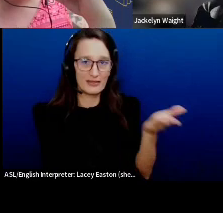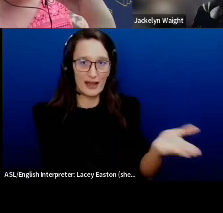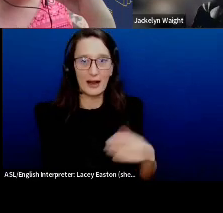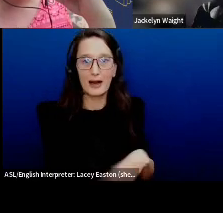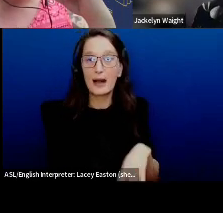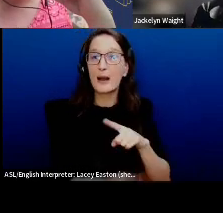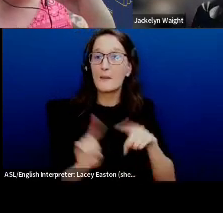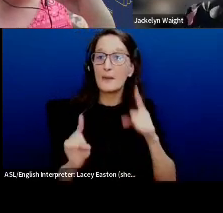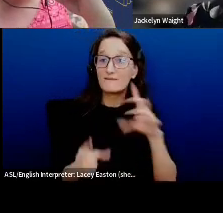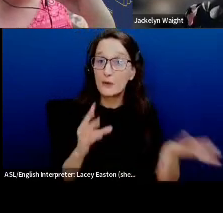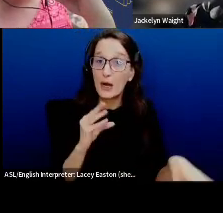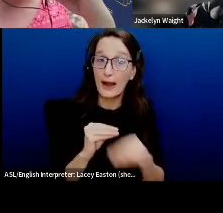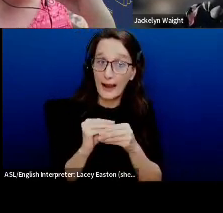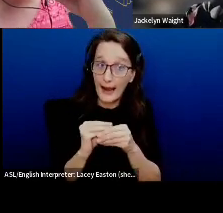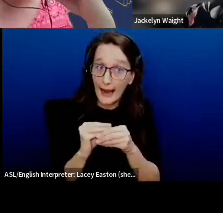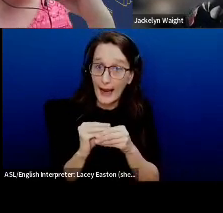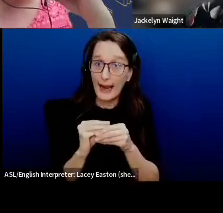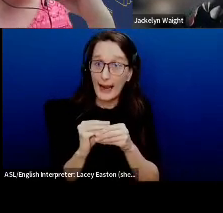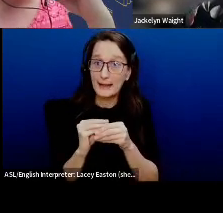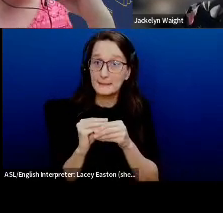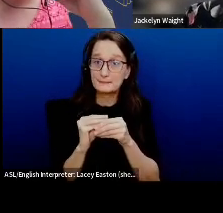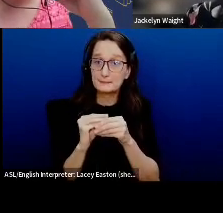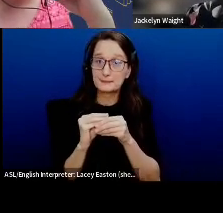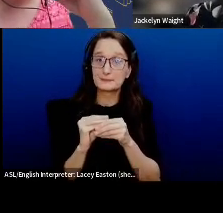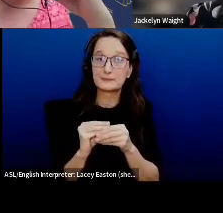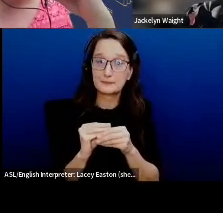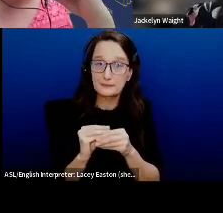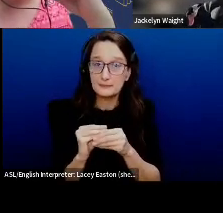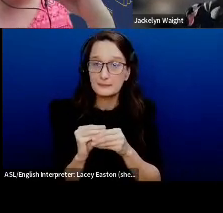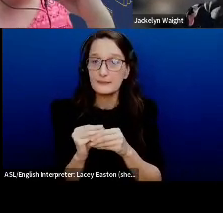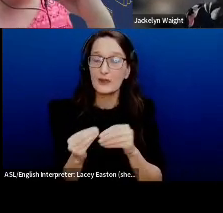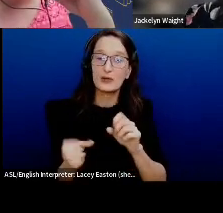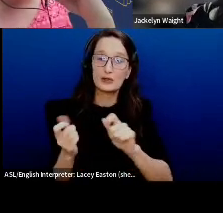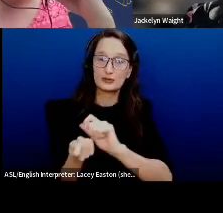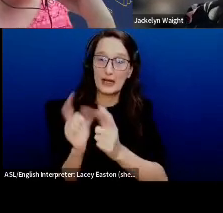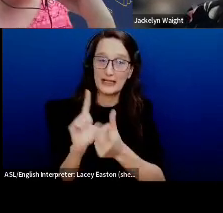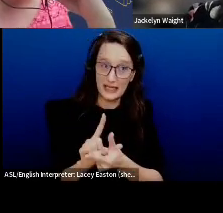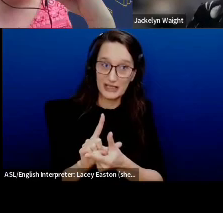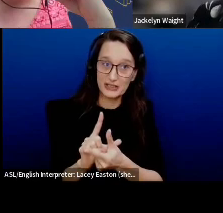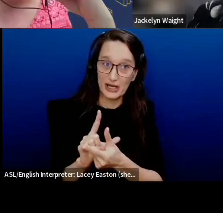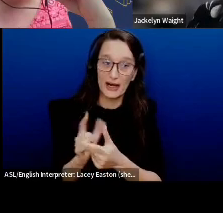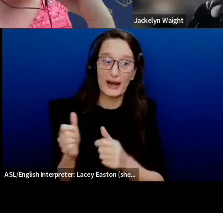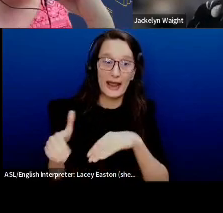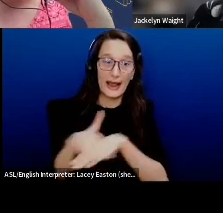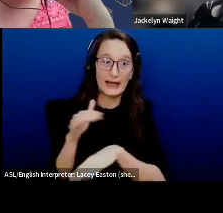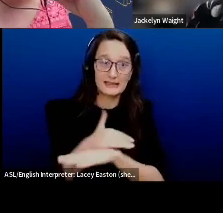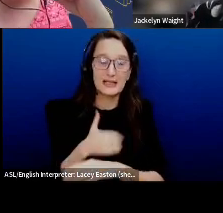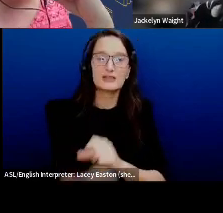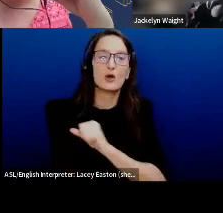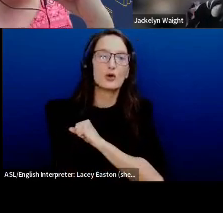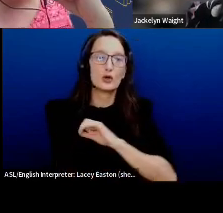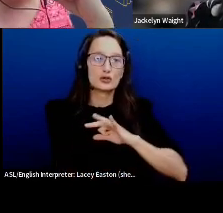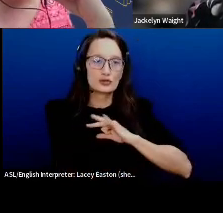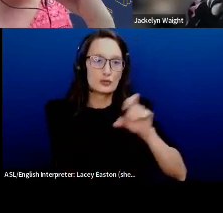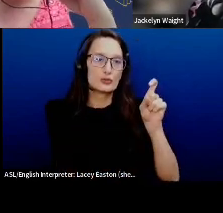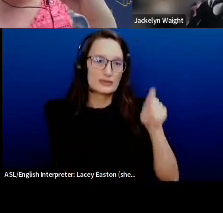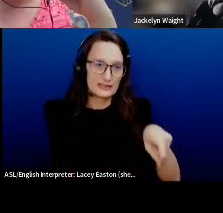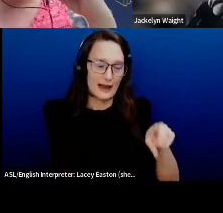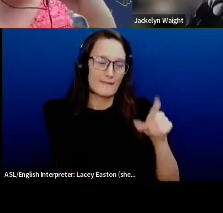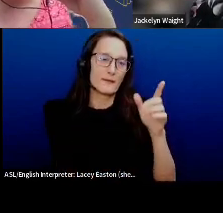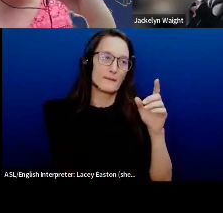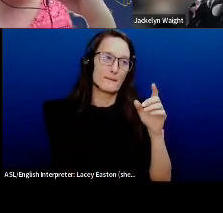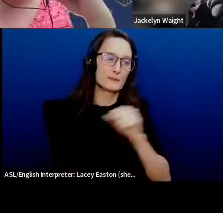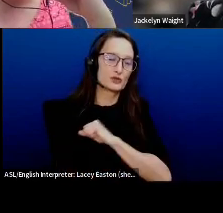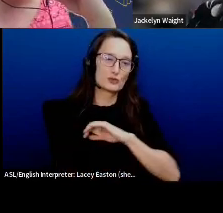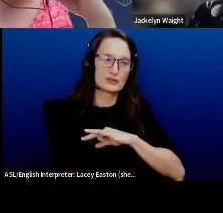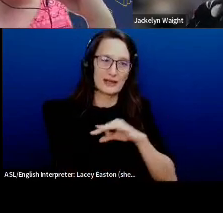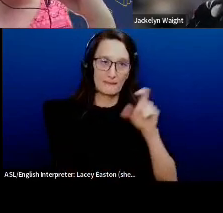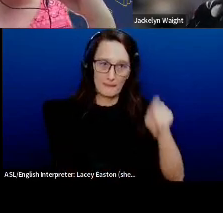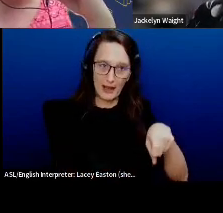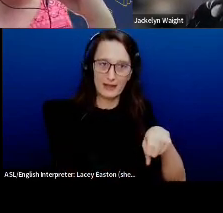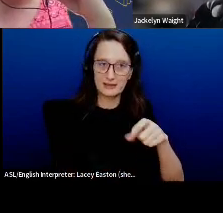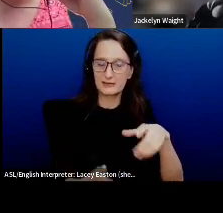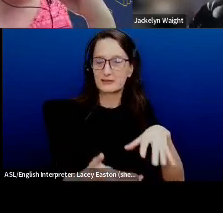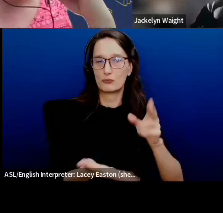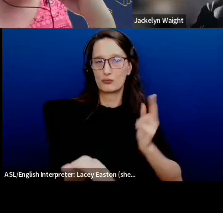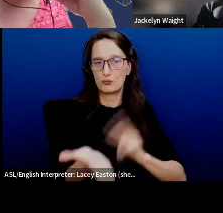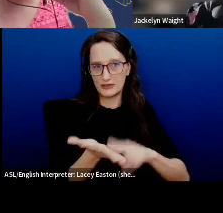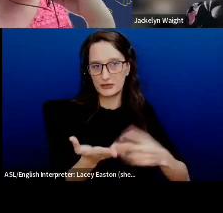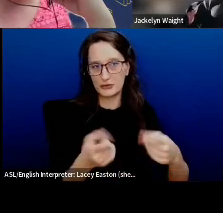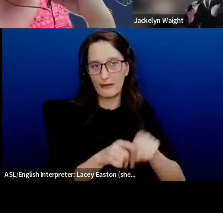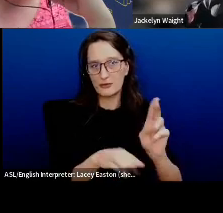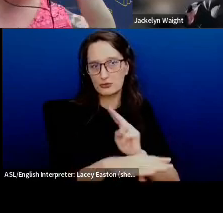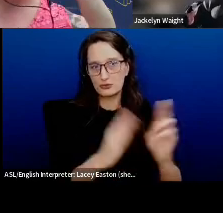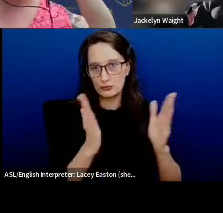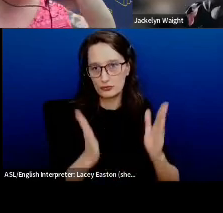la información de contacto de otros usuarios registrados, el personal escolar debe registrarse como usuario. Diapositiva.